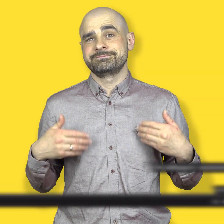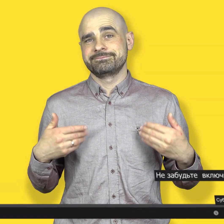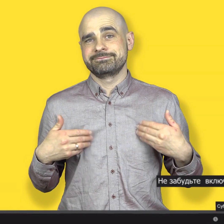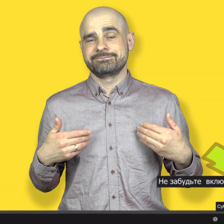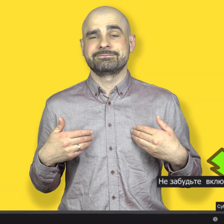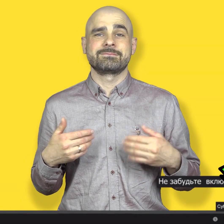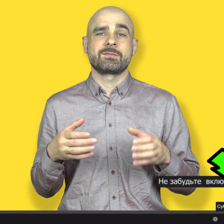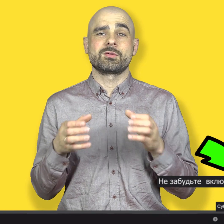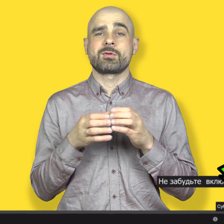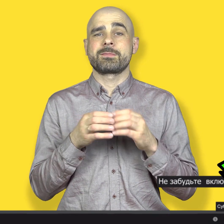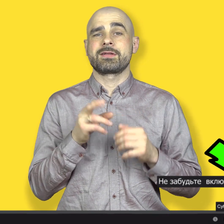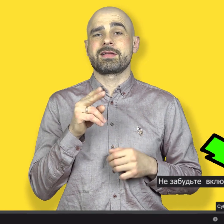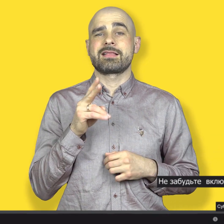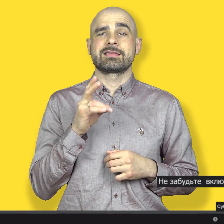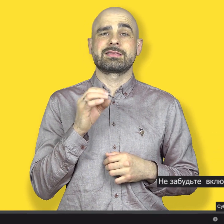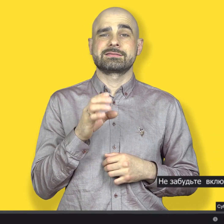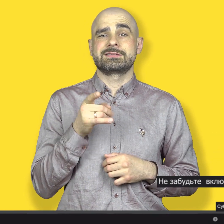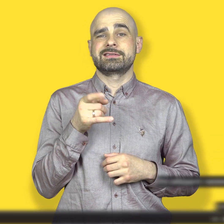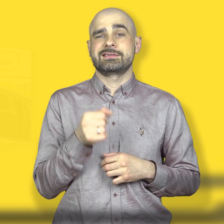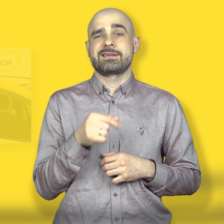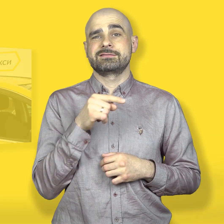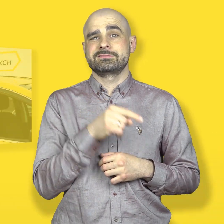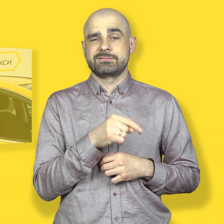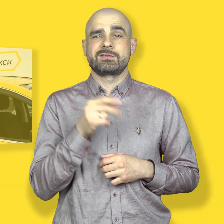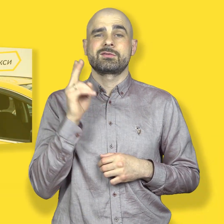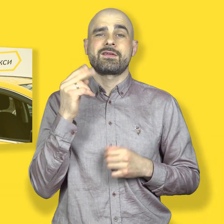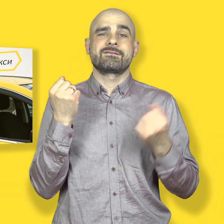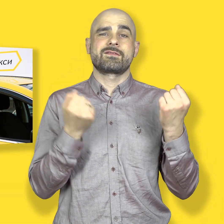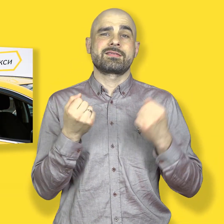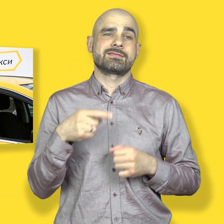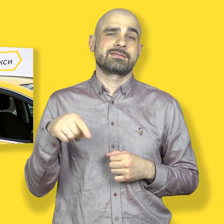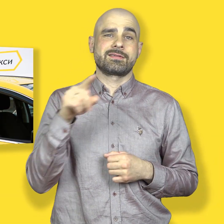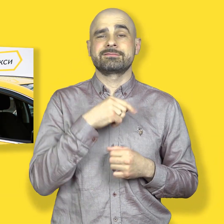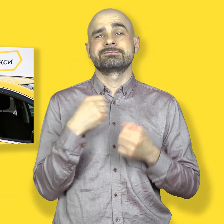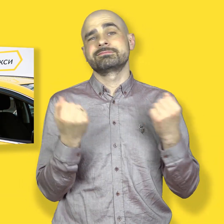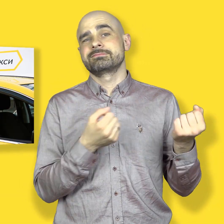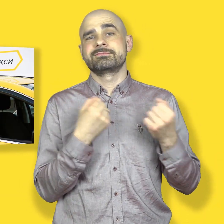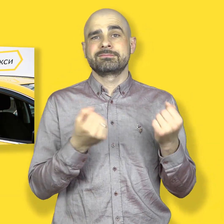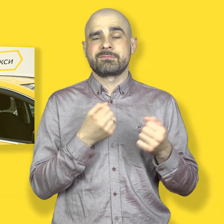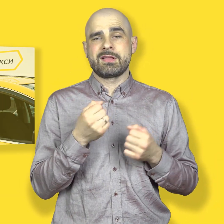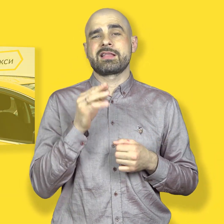Здравствуйте! В последнее время у неслышащих перевозчиков "Яндекс.Такси",